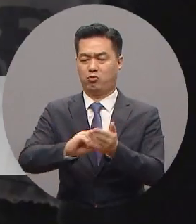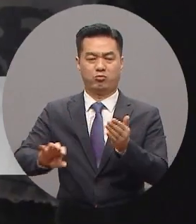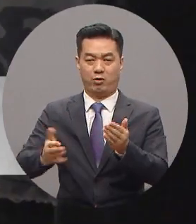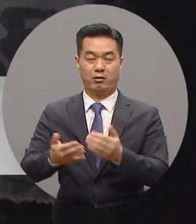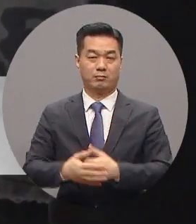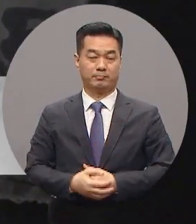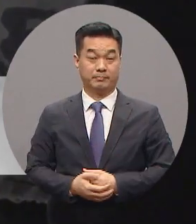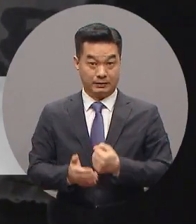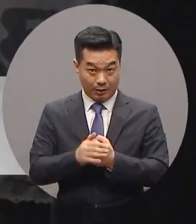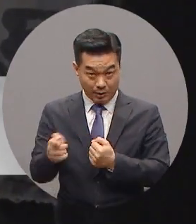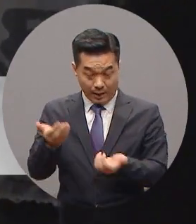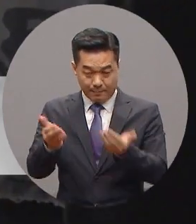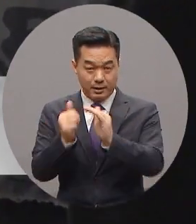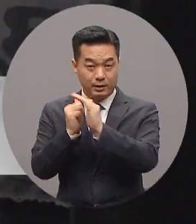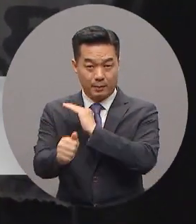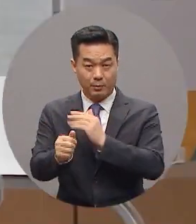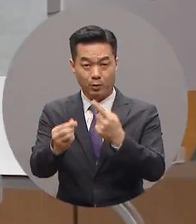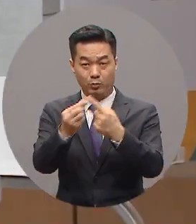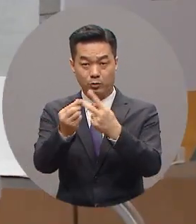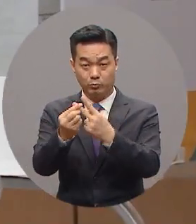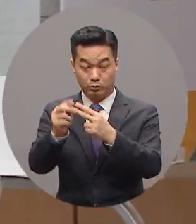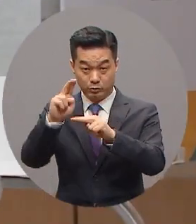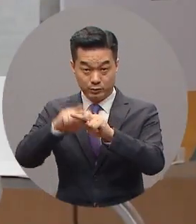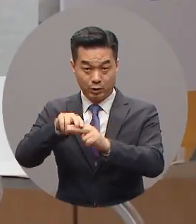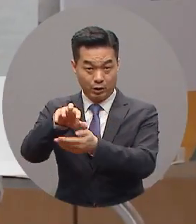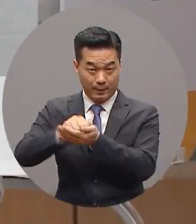9931표가 무효로 처리됐다고 밝혔습니다.